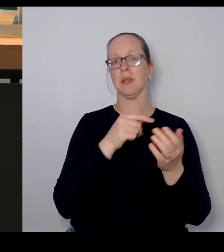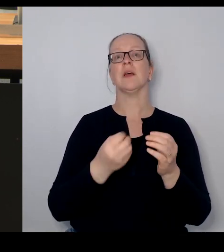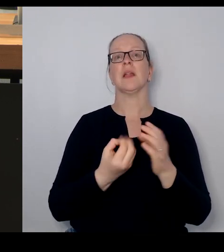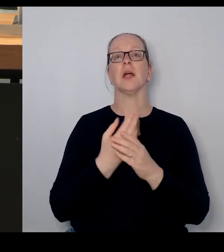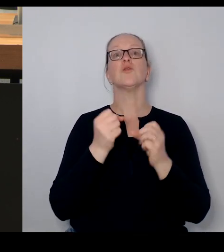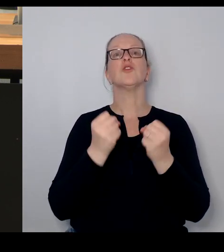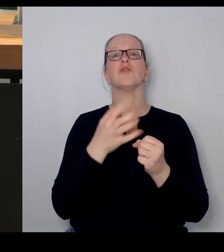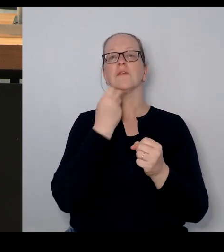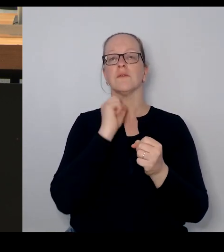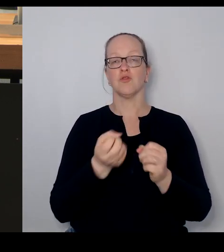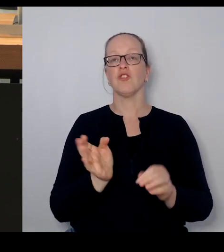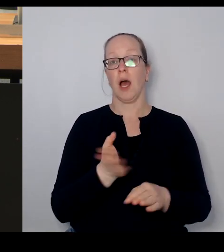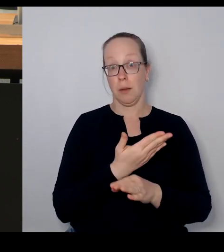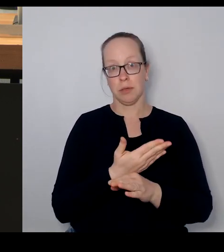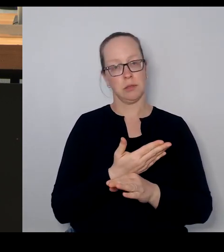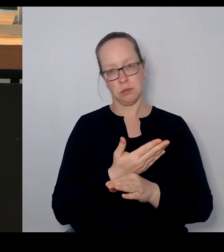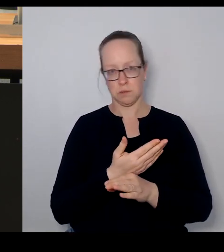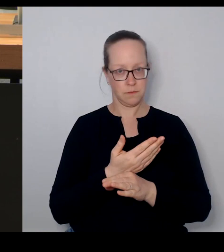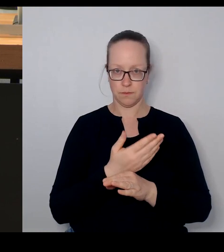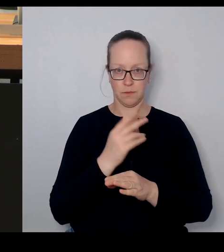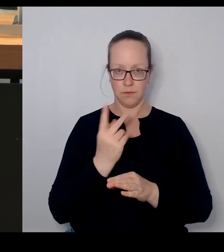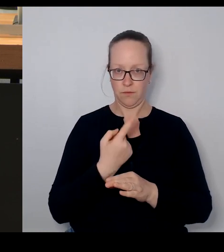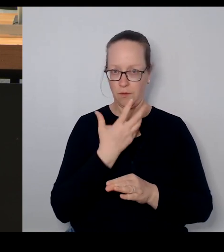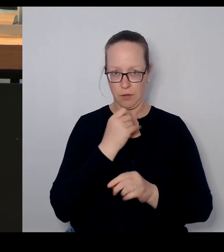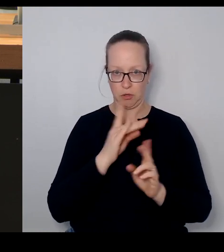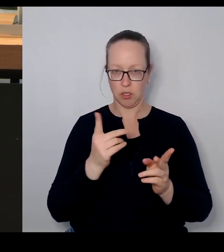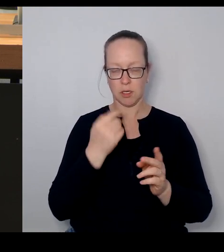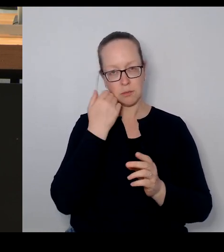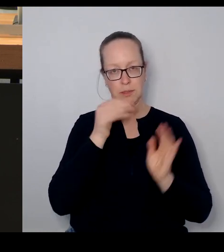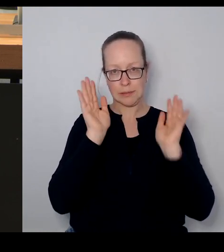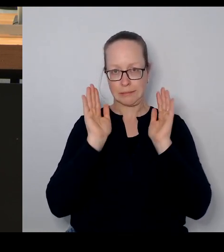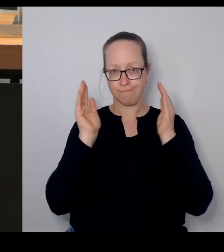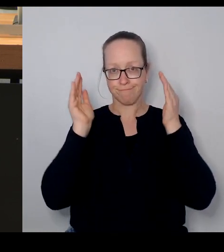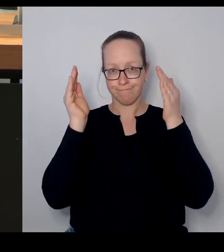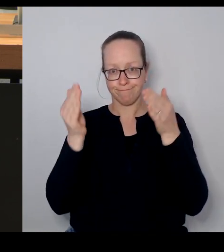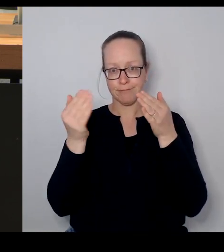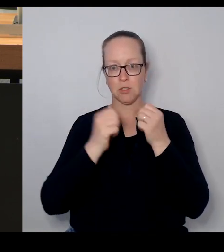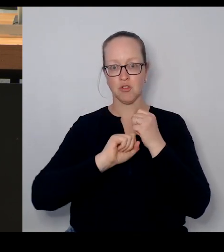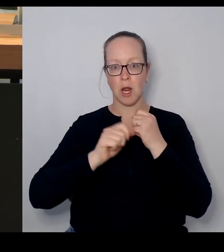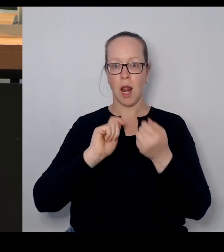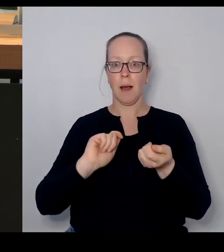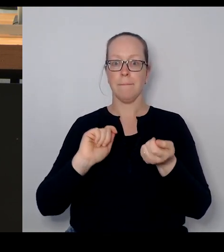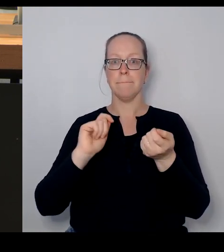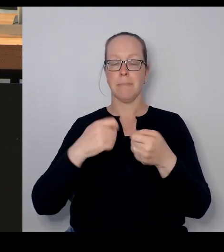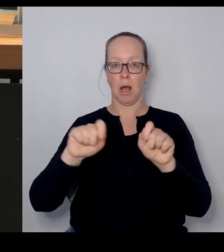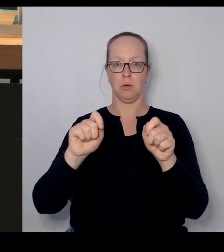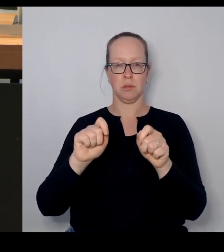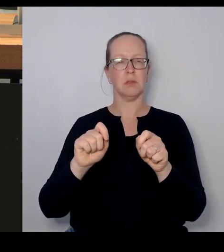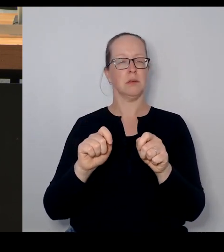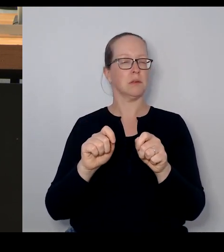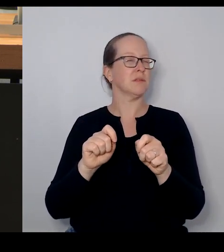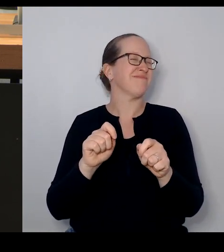auch schneller genehmigen, Gesetz nennen und nicht schneller bauen. Das schiebt so ein bisschen die Verantwortung auf andere. Schneller planen